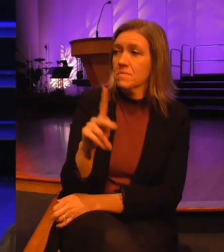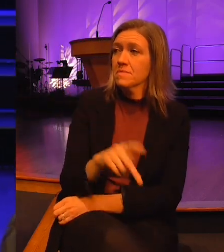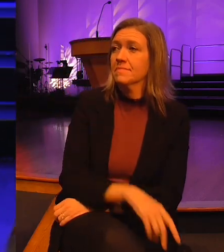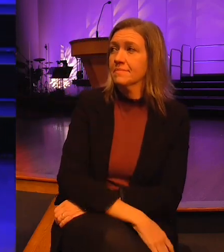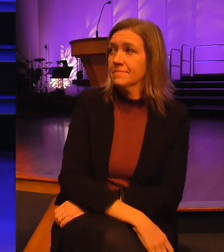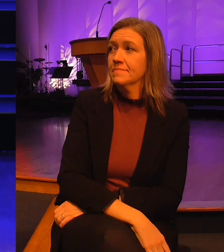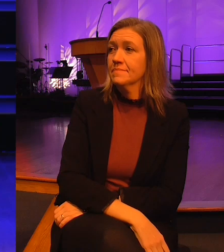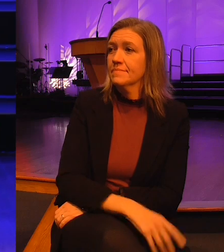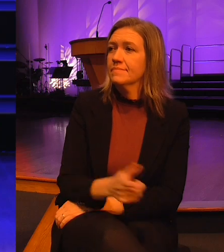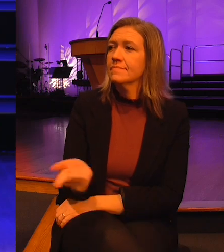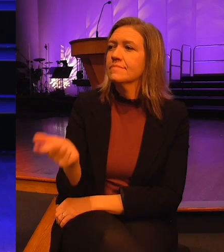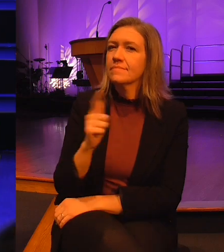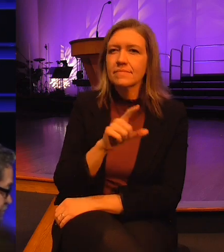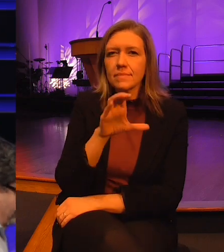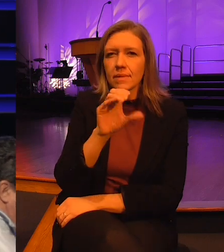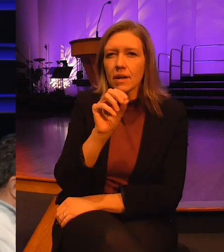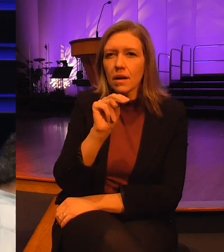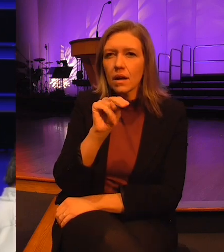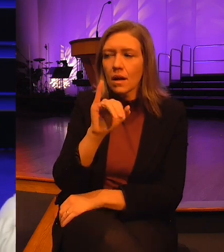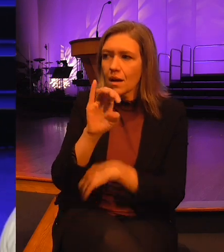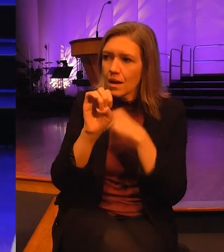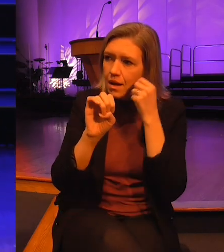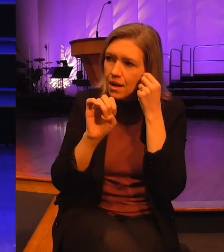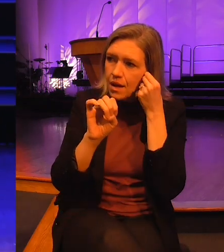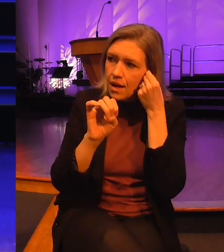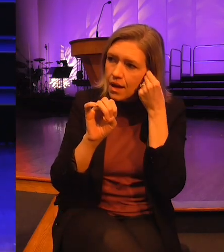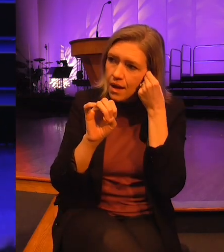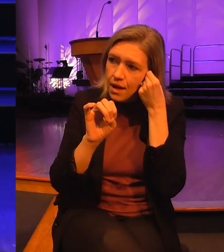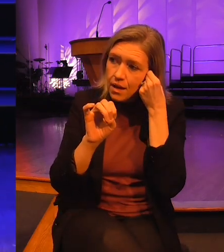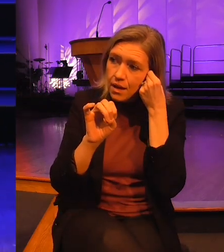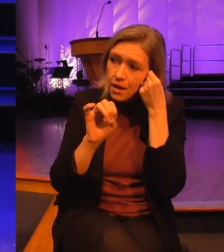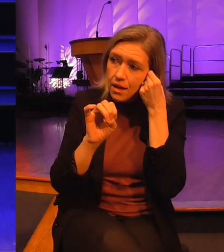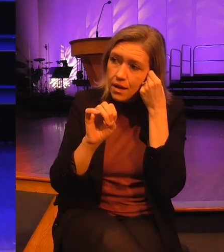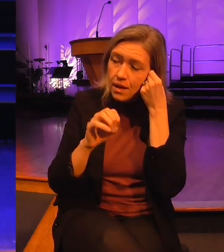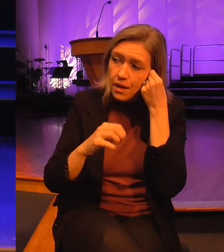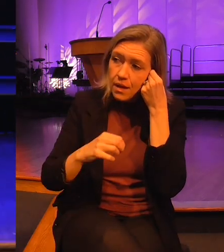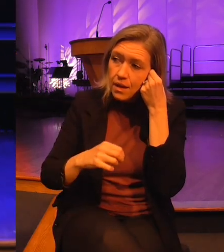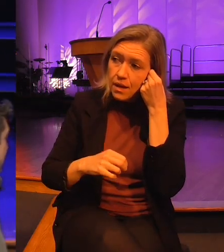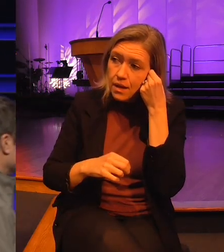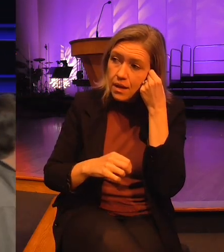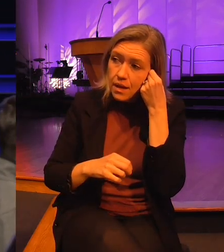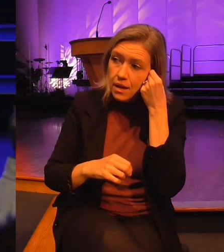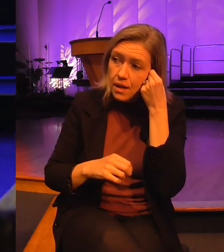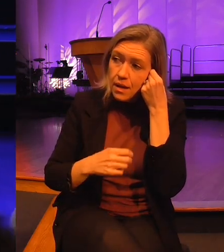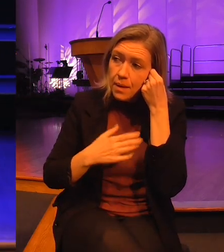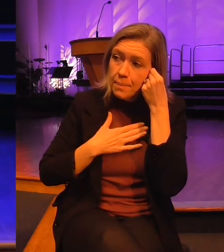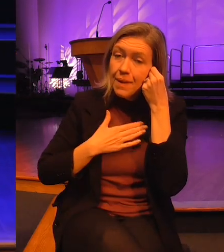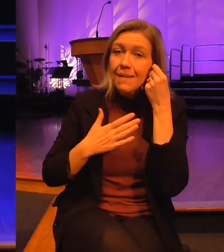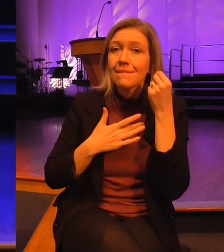Connie, tus sentimientos hacia tu hijo y